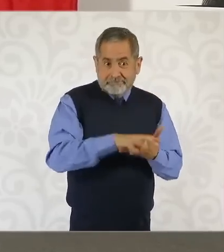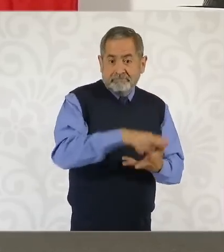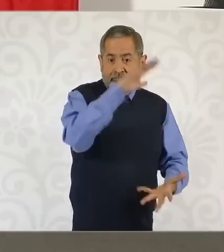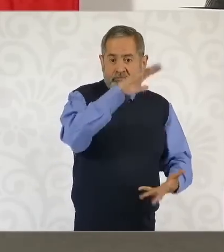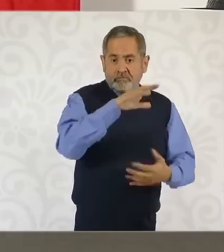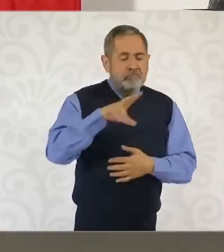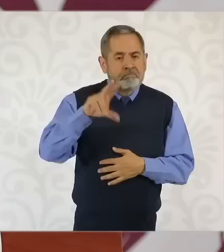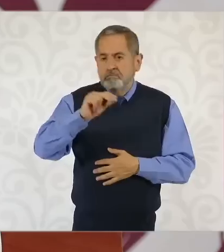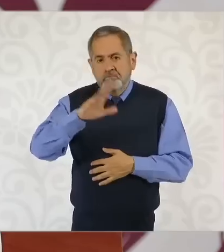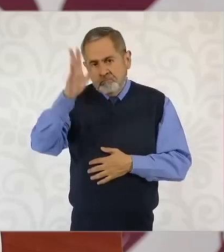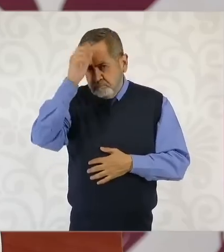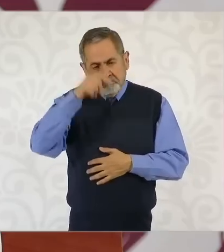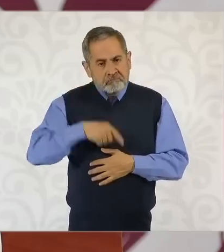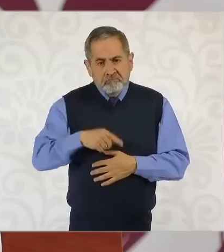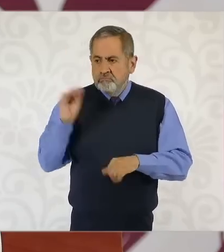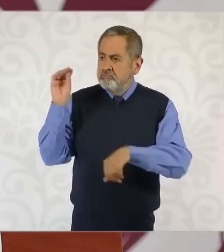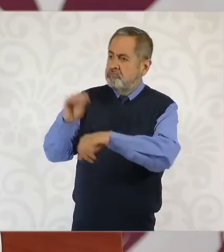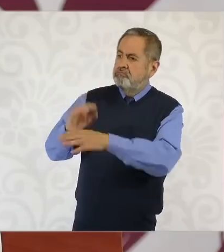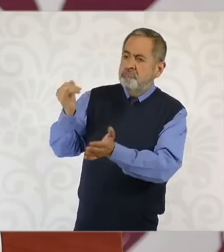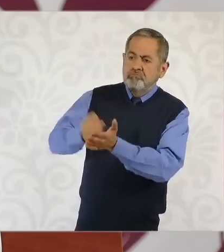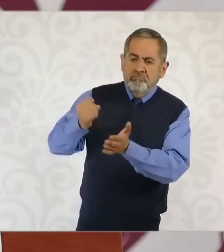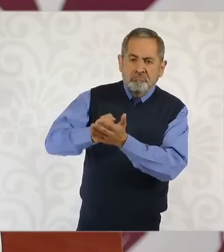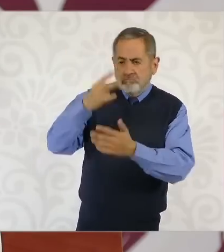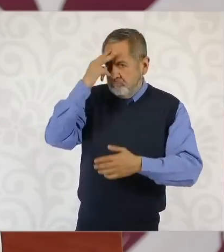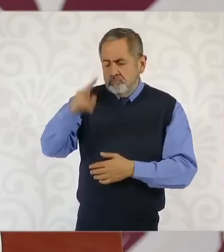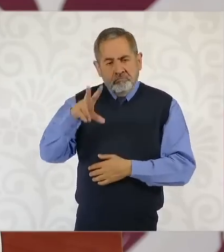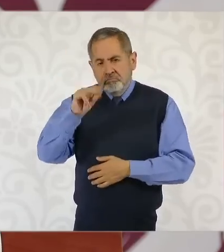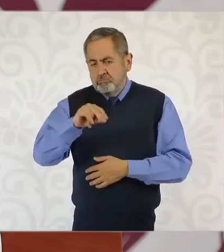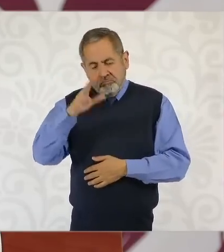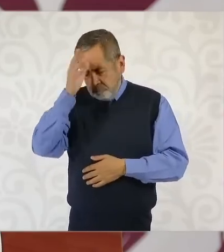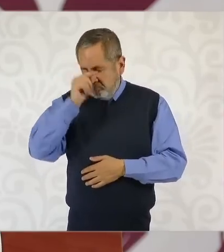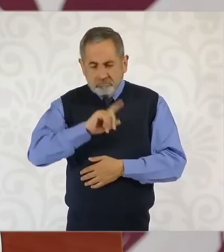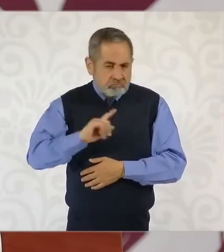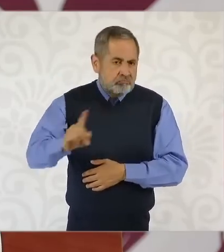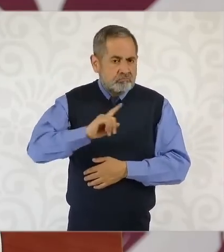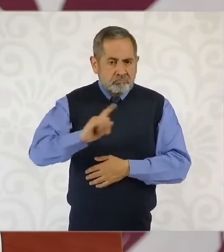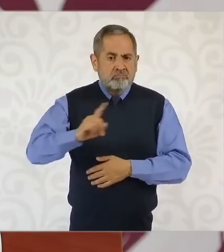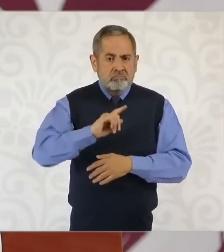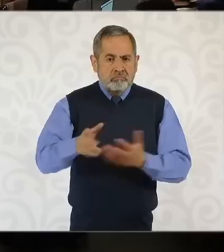en contra de ponerle aranceles a México a ver si la encuentran sí es de reuters